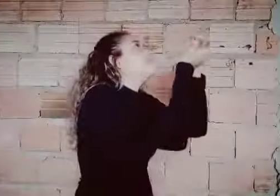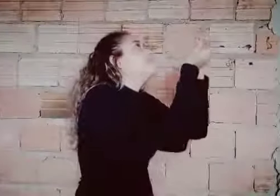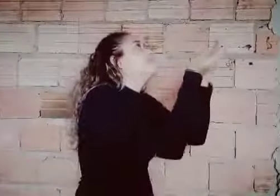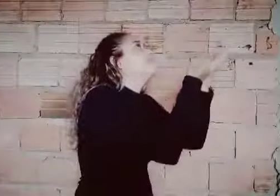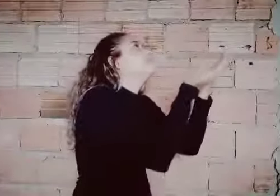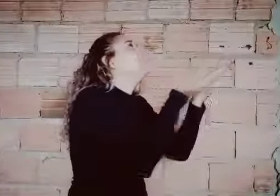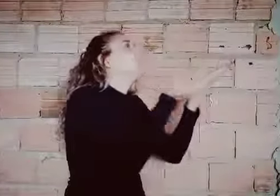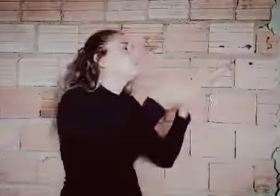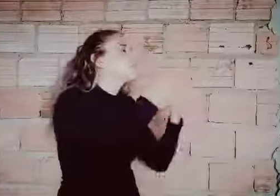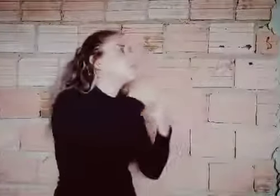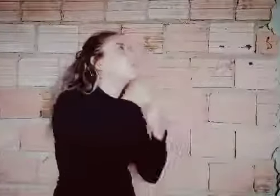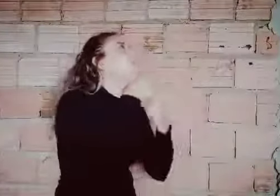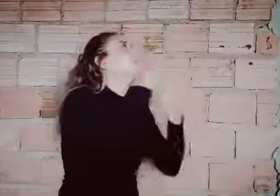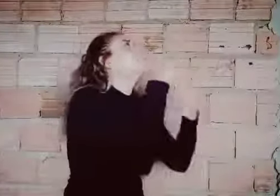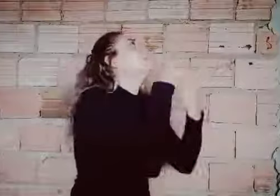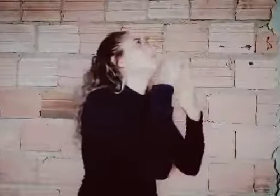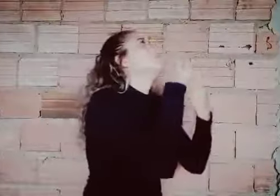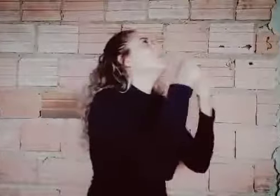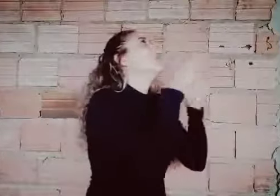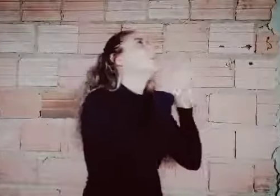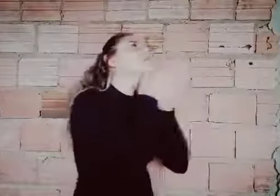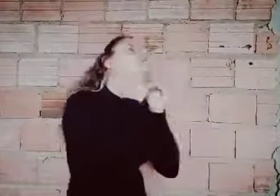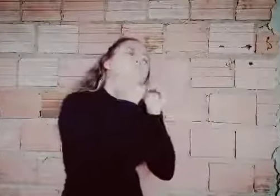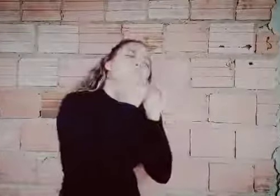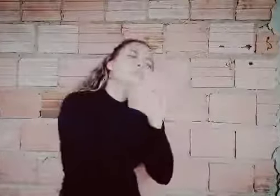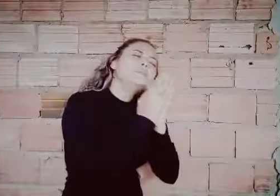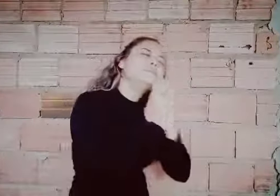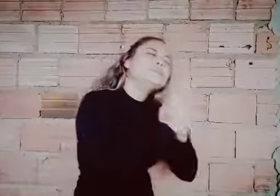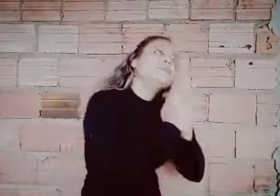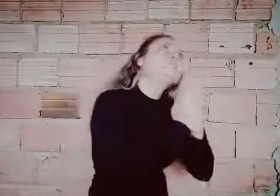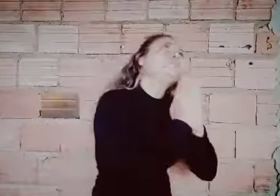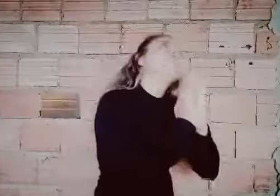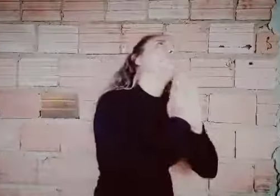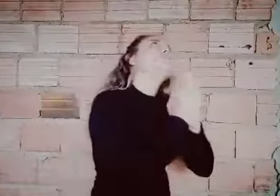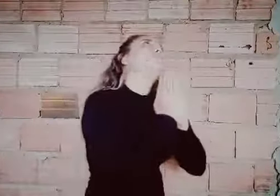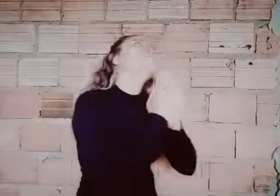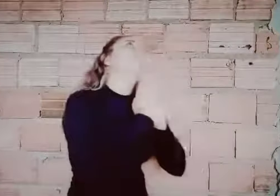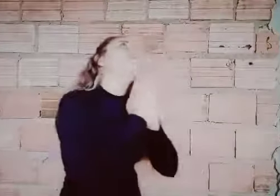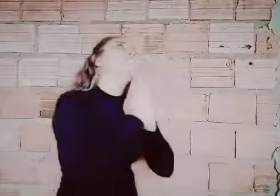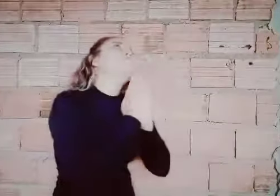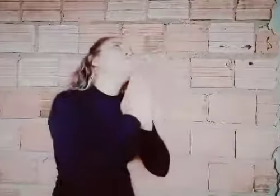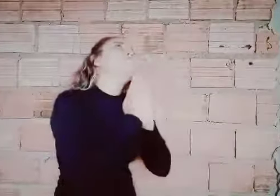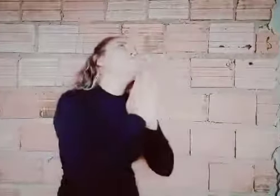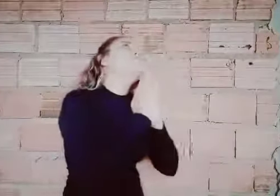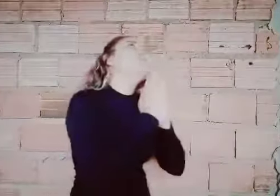Uma coisa Te peço